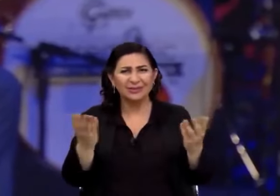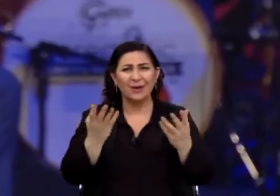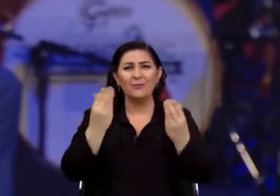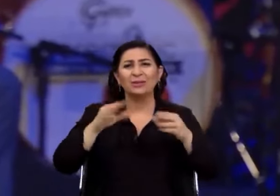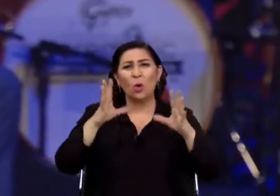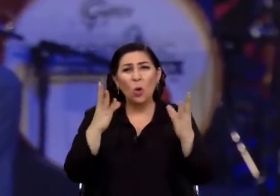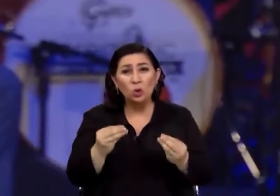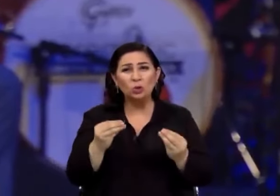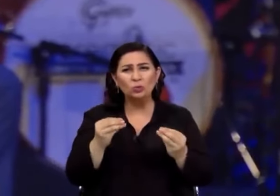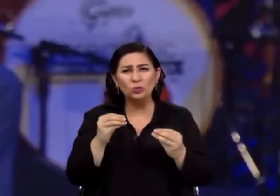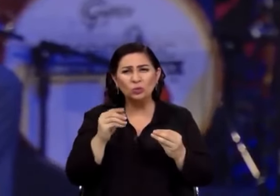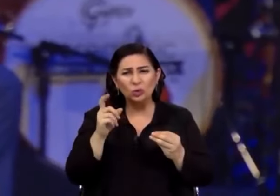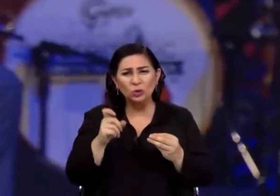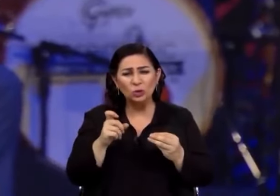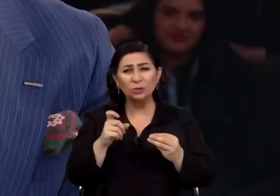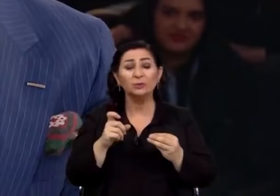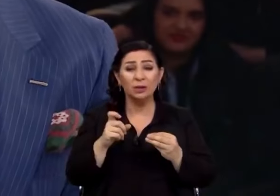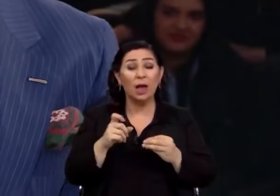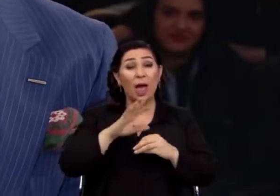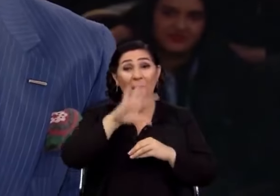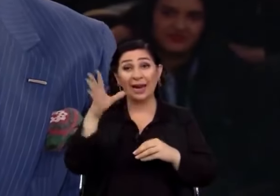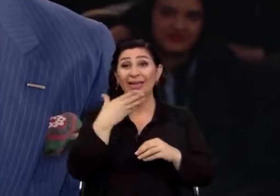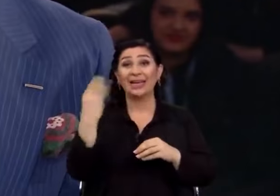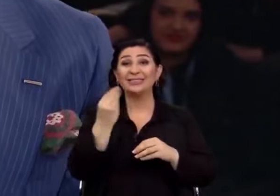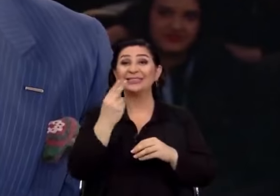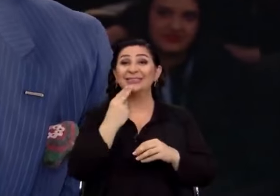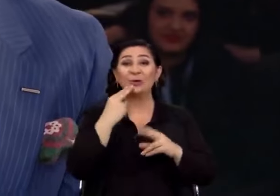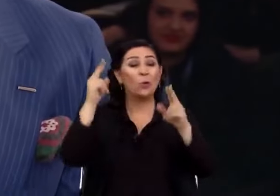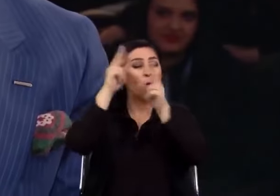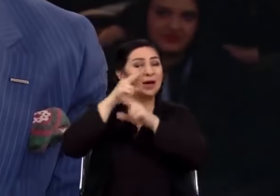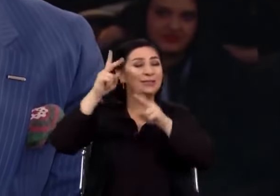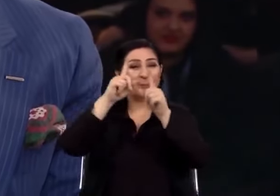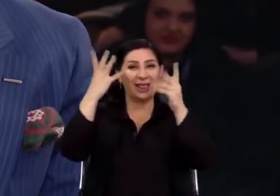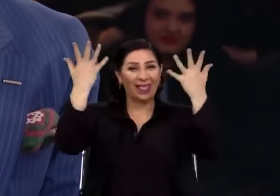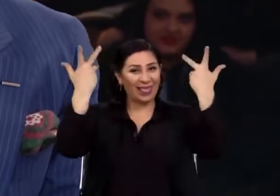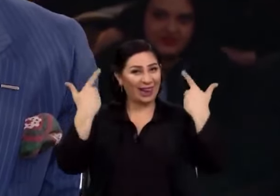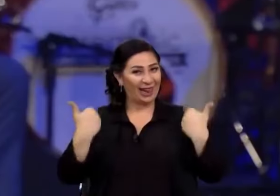olmasa da olur cul peki Her genç kızın rüyası bir gelinlik giymeyi düşünü ama o